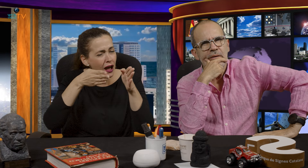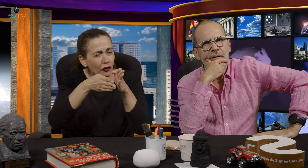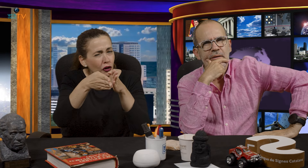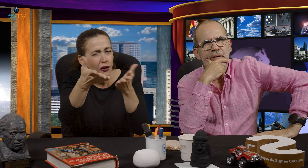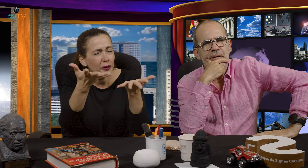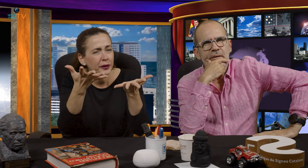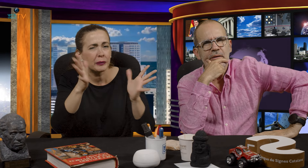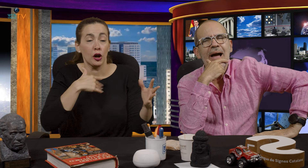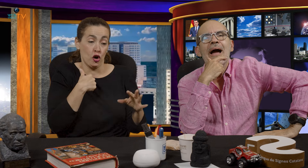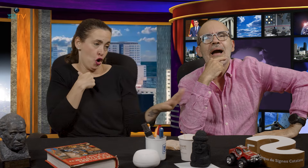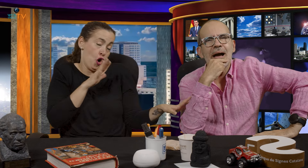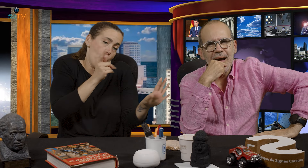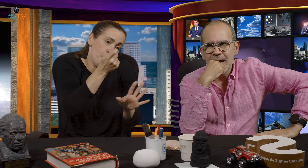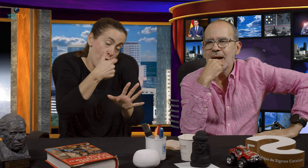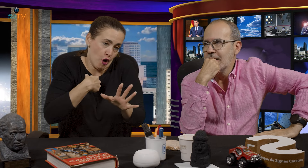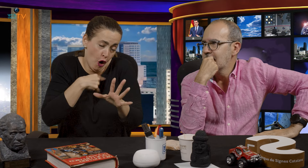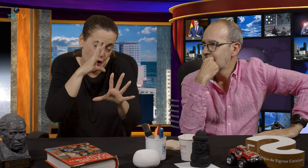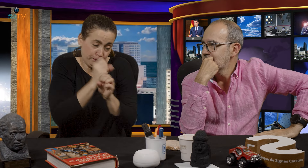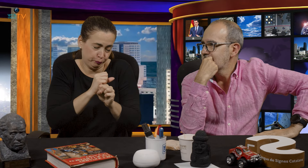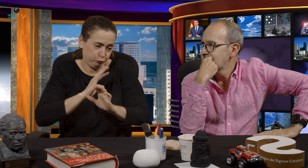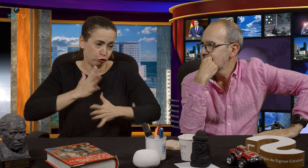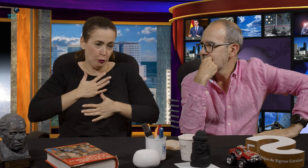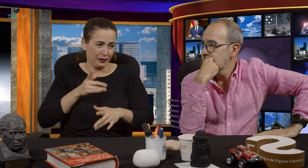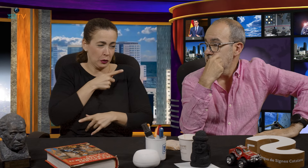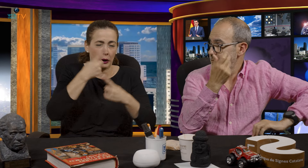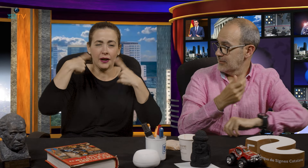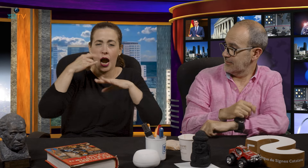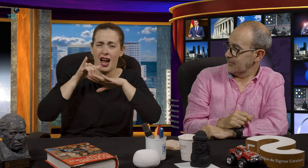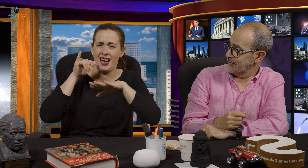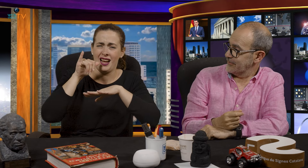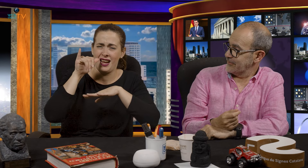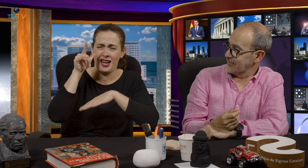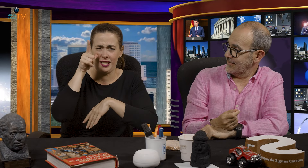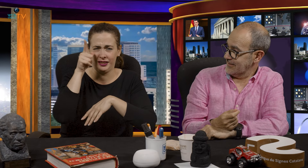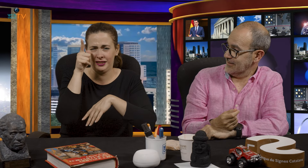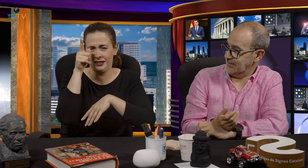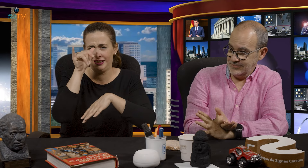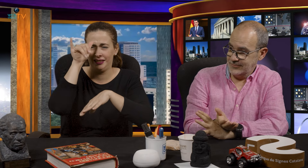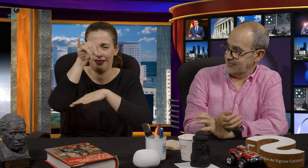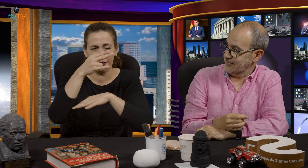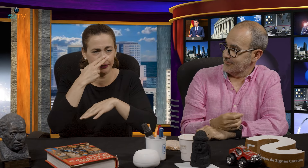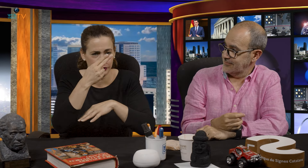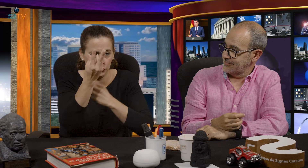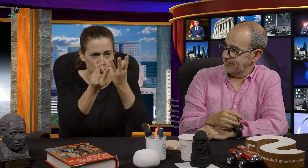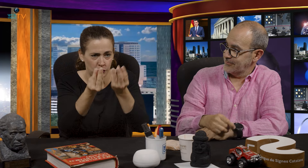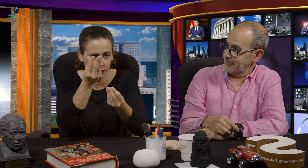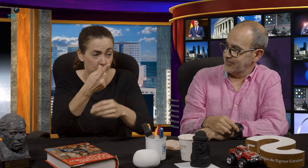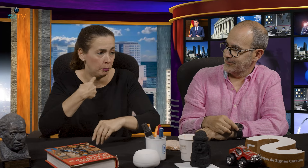que contenían unas grutas o algo así. Una cosa que a mí me dejó atónita es que hicieras un largo viaje para visitar unas cuevas.